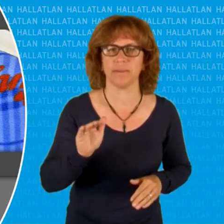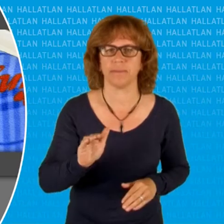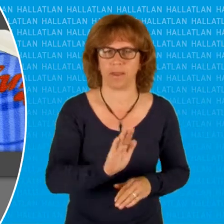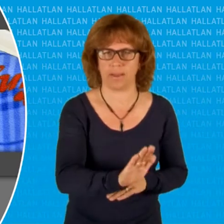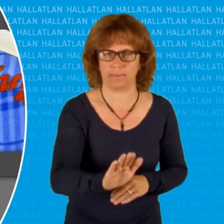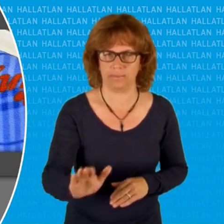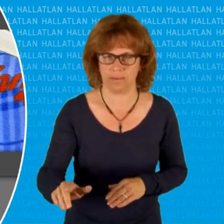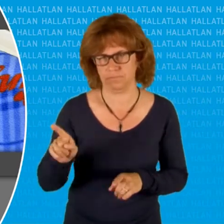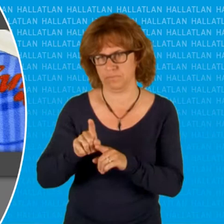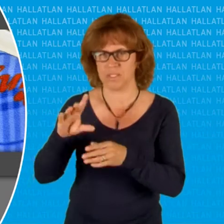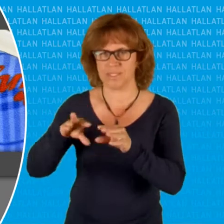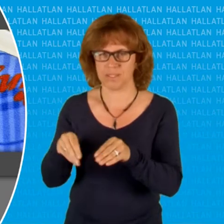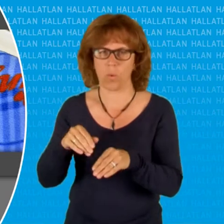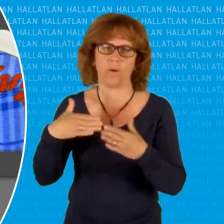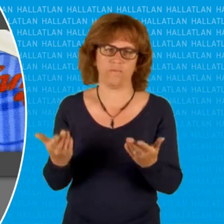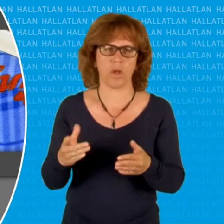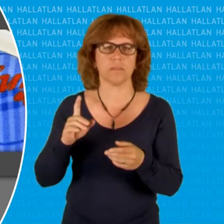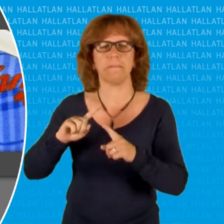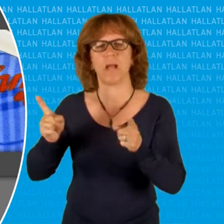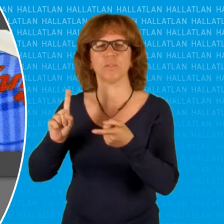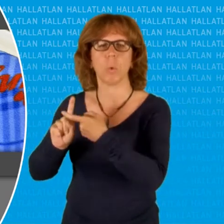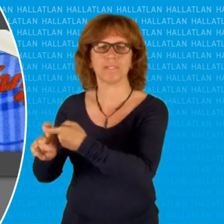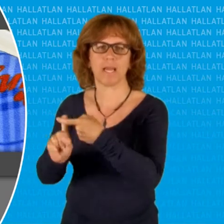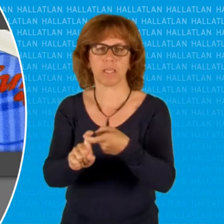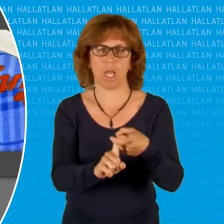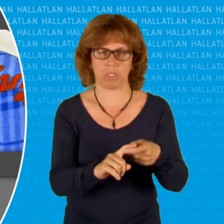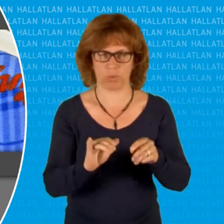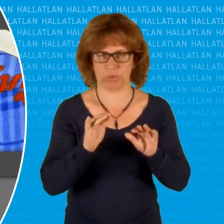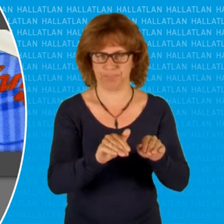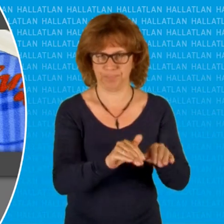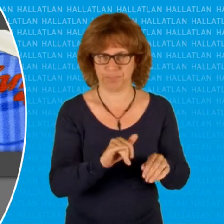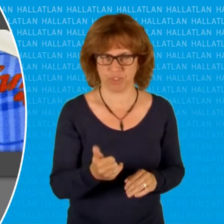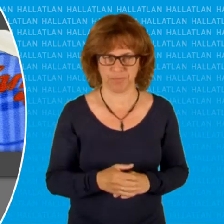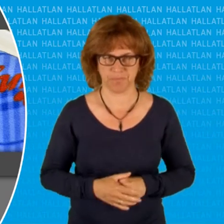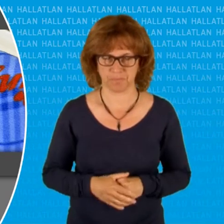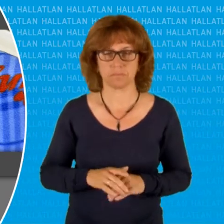a gyerekeknek a szülők vagy más hozzátartozók.